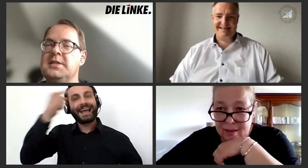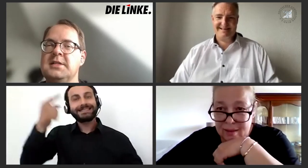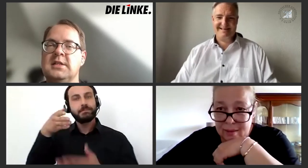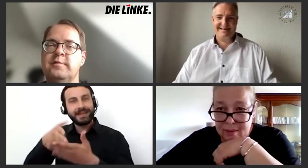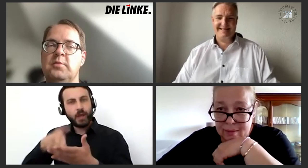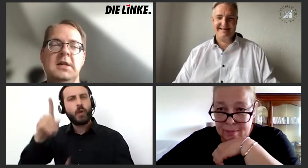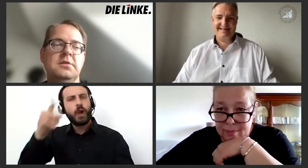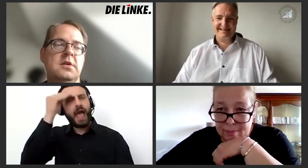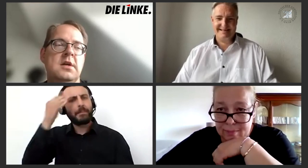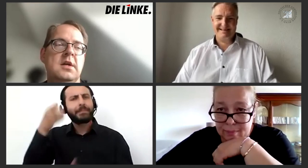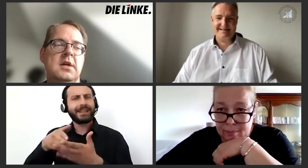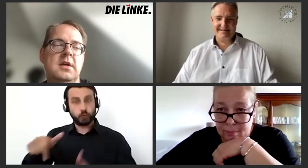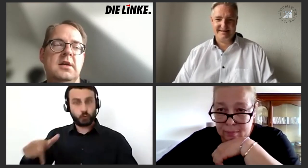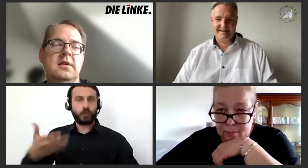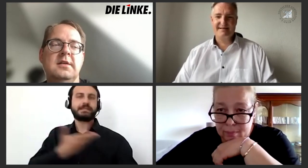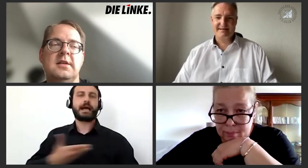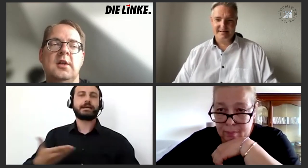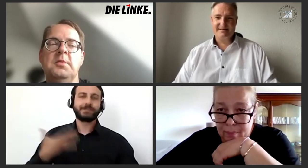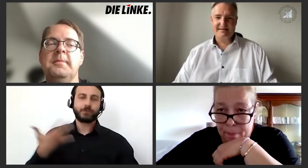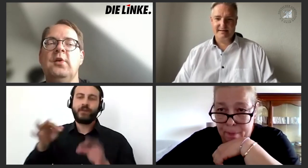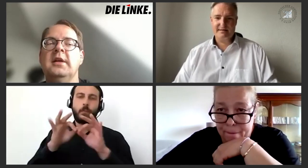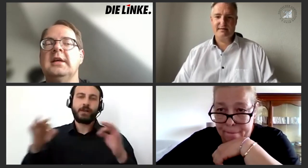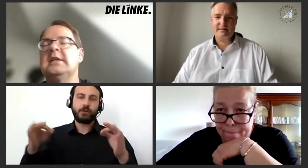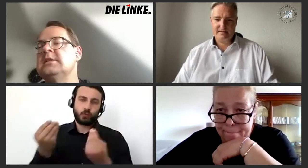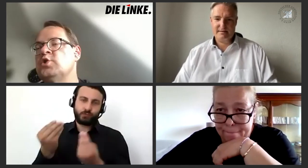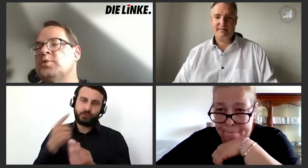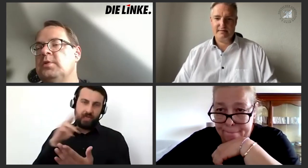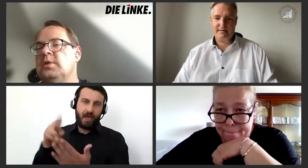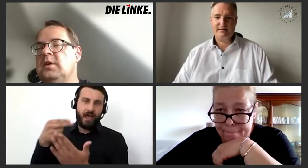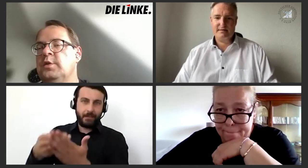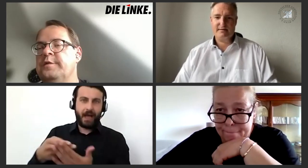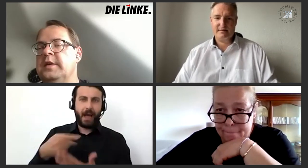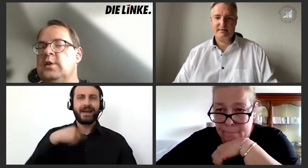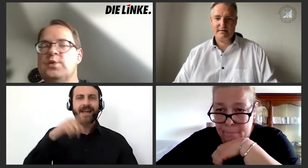Behinderung und Lernbehinderung, so heißt das in Sachsen formal noch. Ich glaube wir brauchen einen